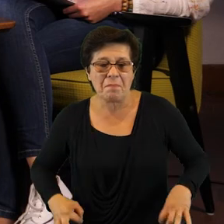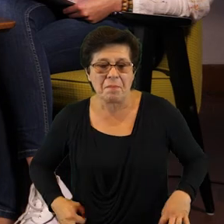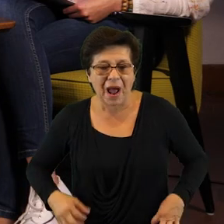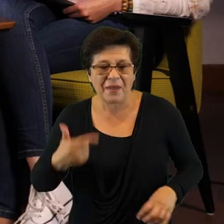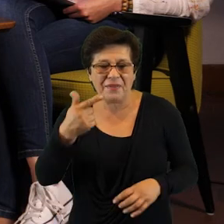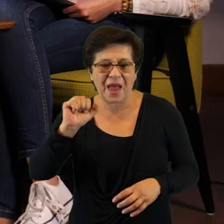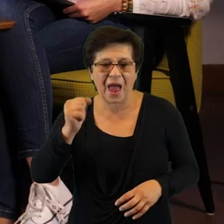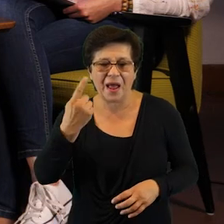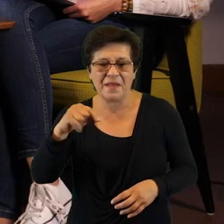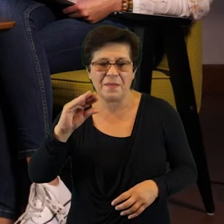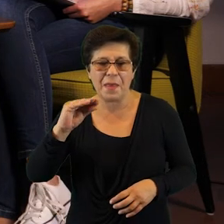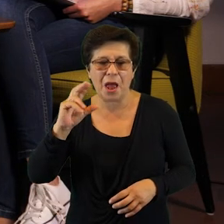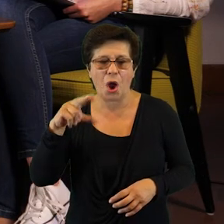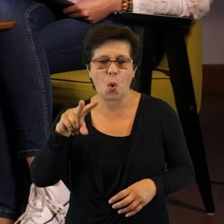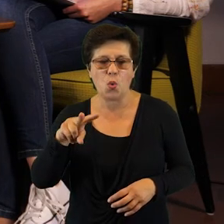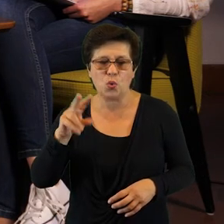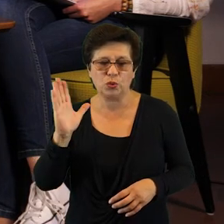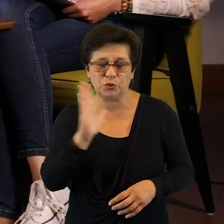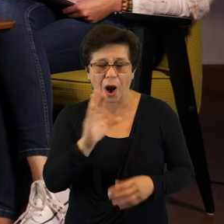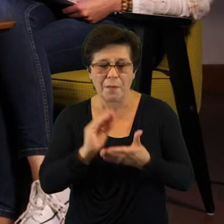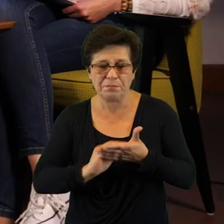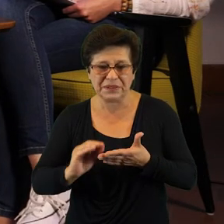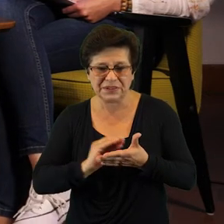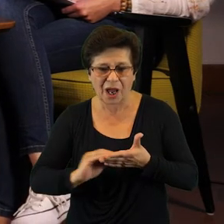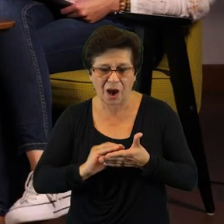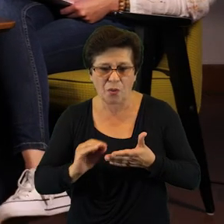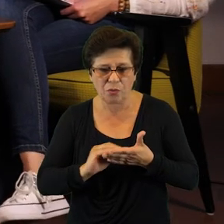Już, już oddam pani głos, bo trzeba pogadać teraz o polityce,